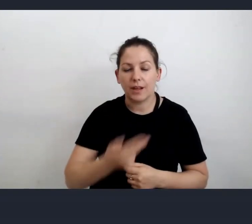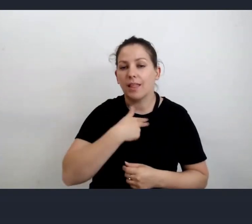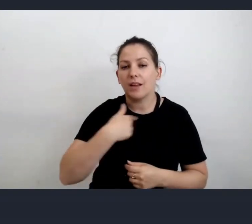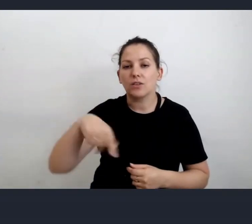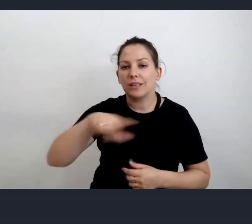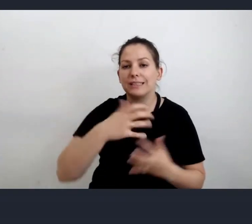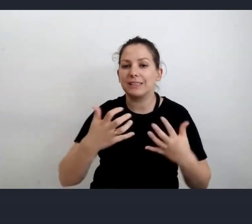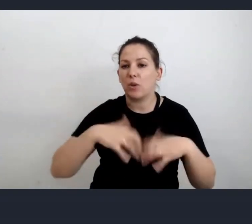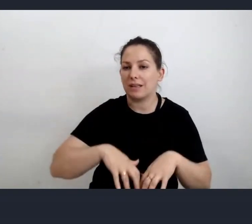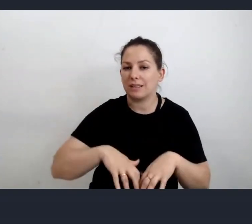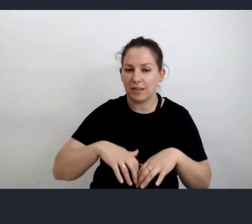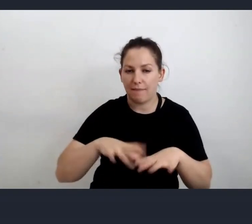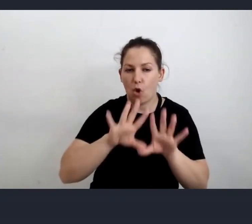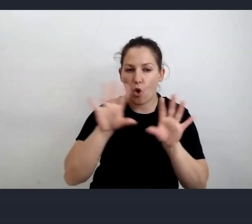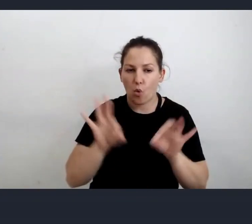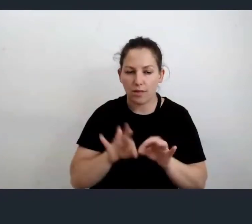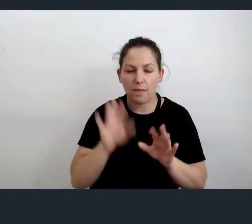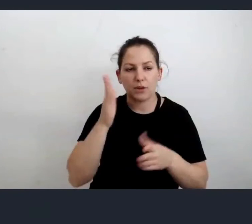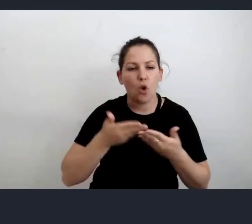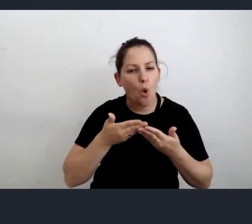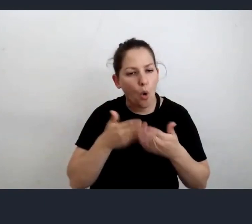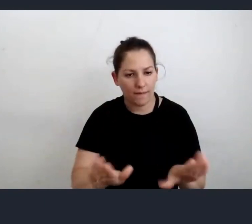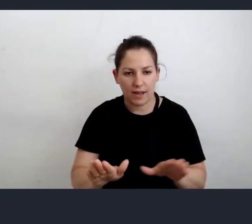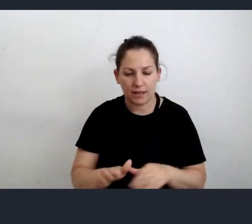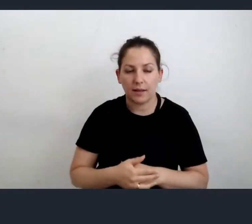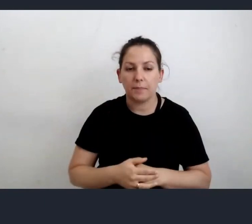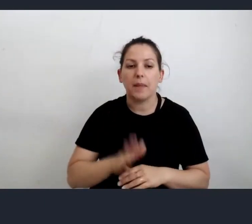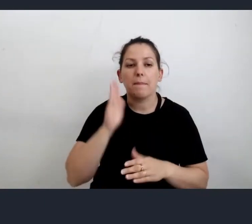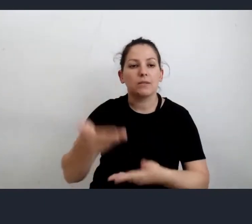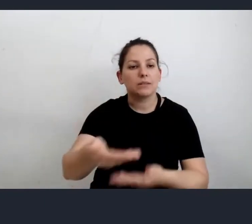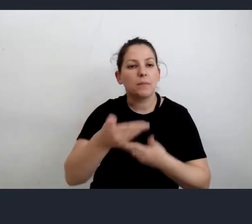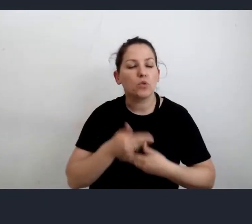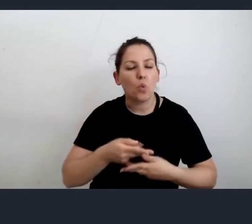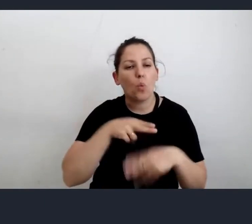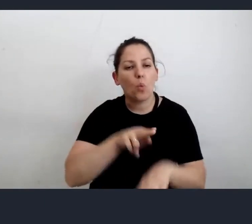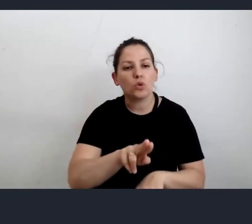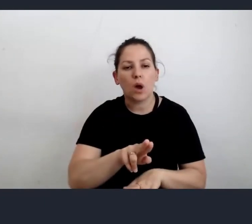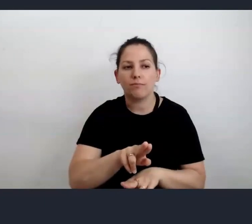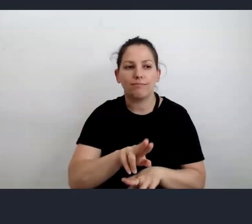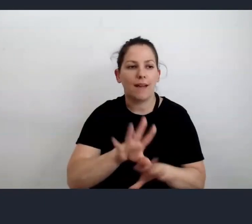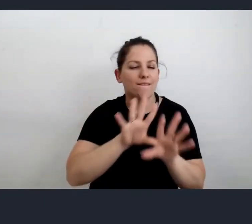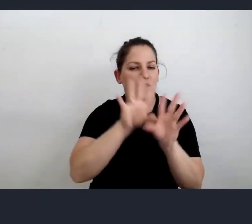będzie miało charakter otwarty, będą zaproszeni do udziału wszyscy chętni,